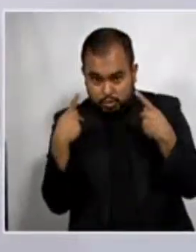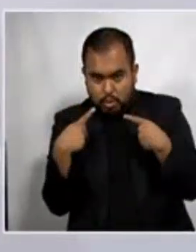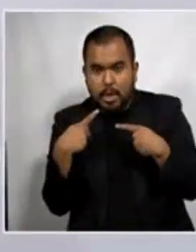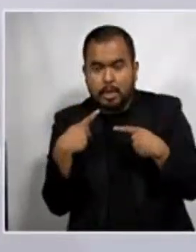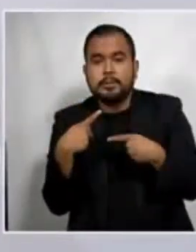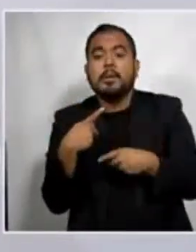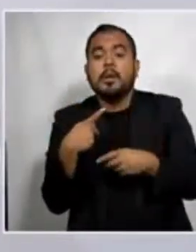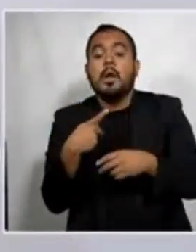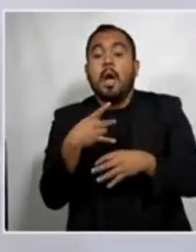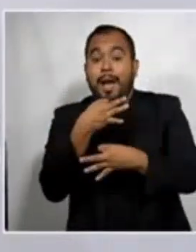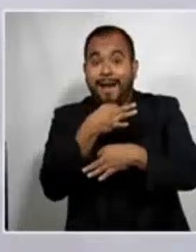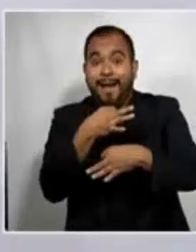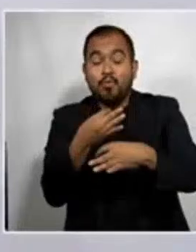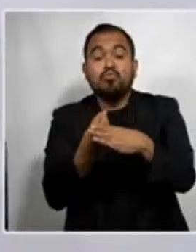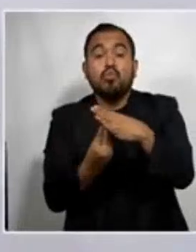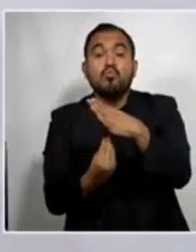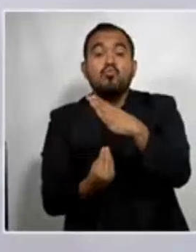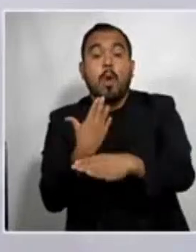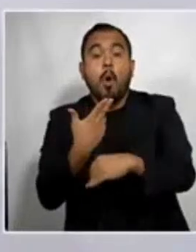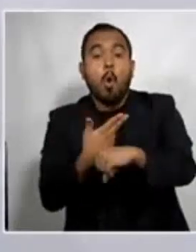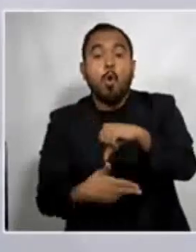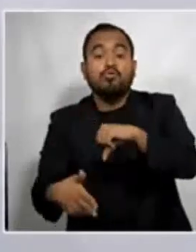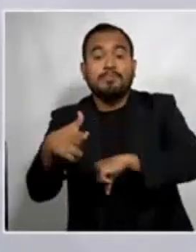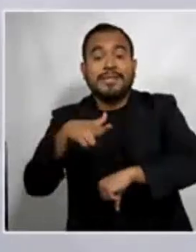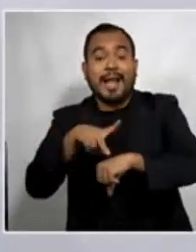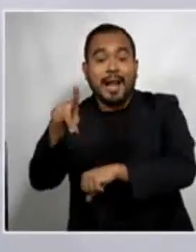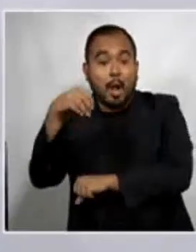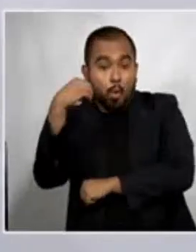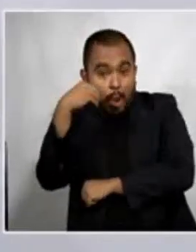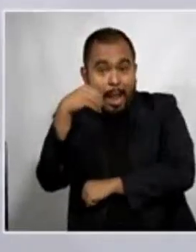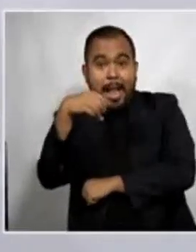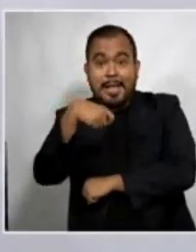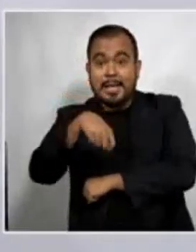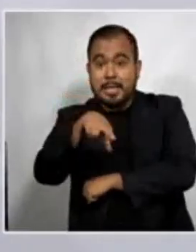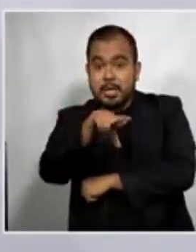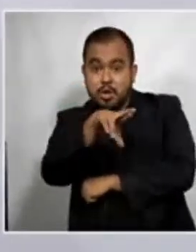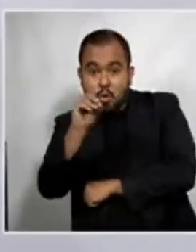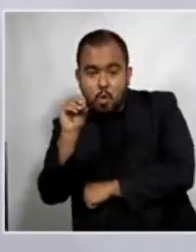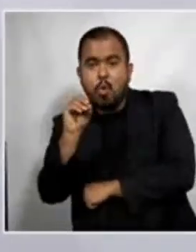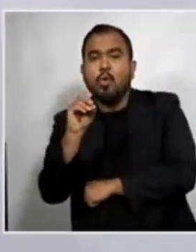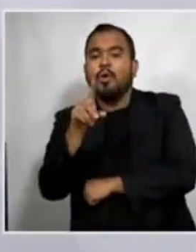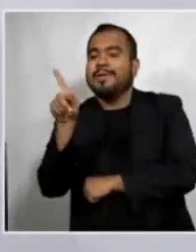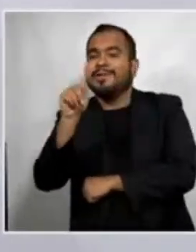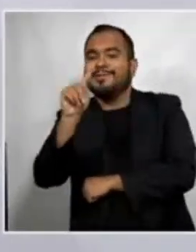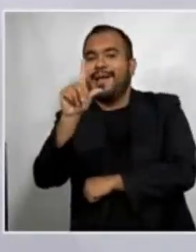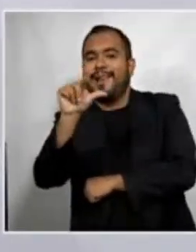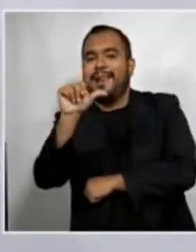obras para nuevos hospitales, en Oaxaca, Quintana Ro y Tlatelolco, Ciudad de México,